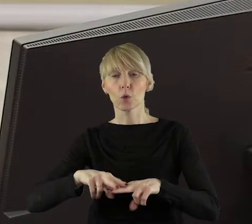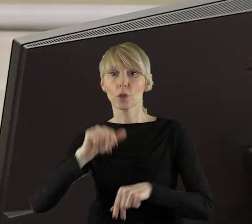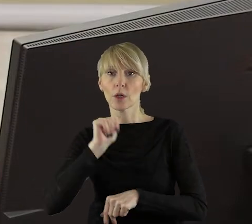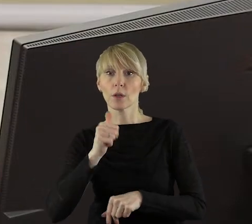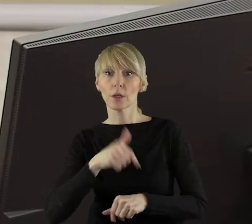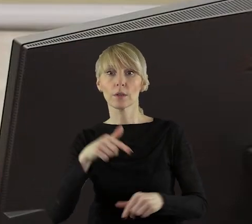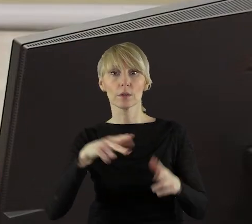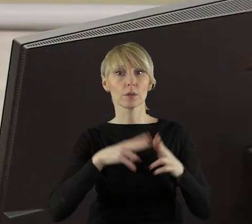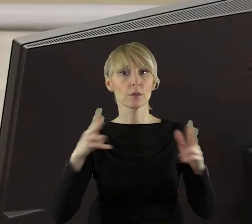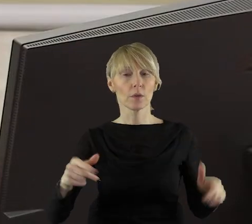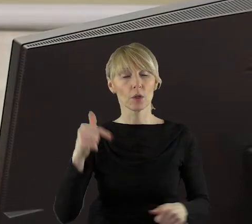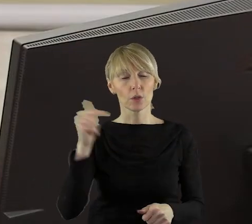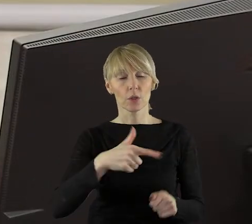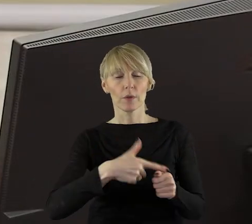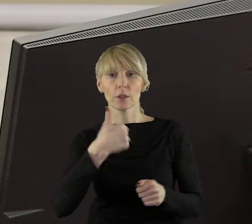2021-2027